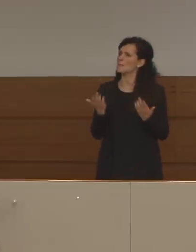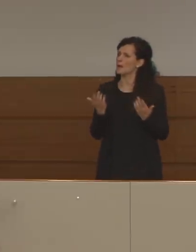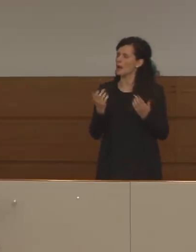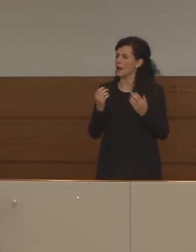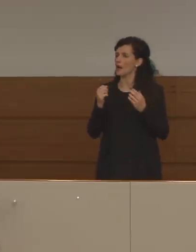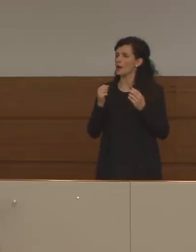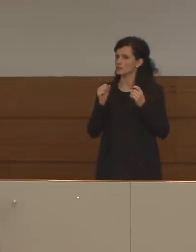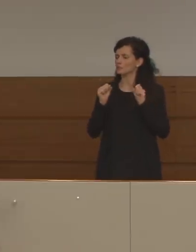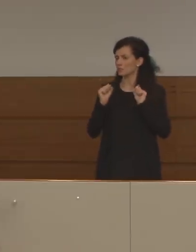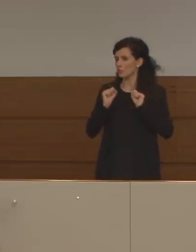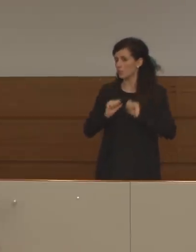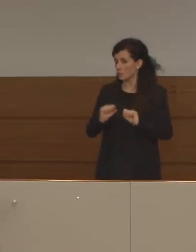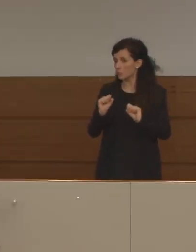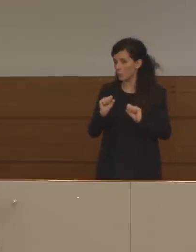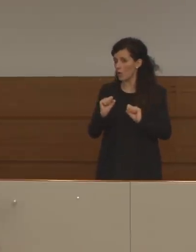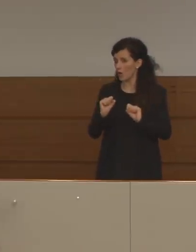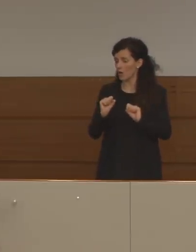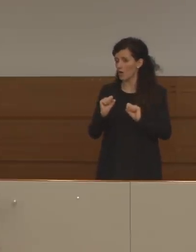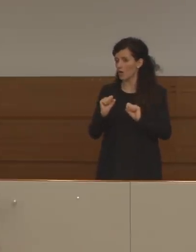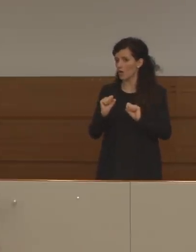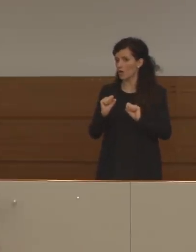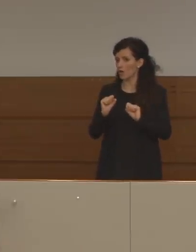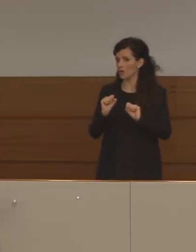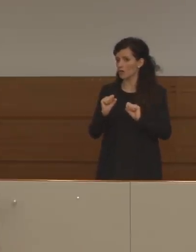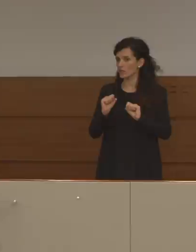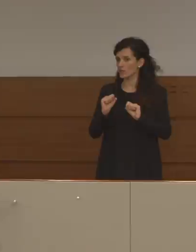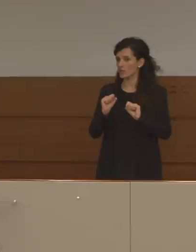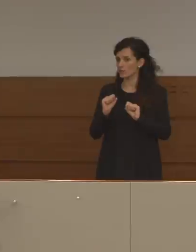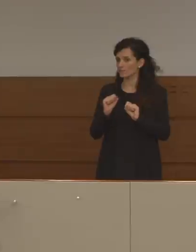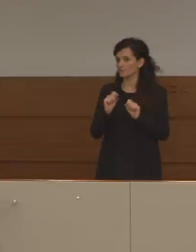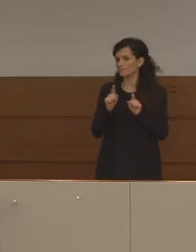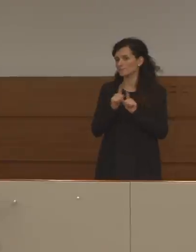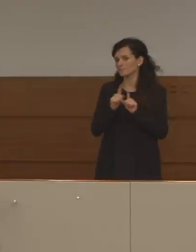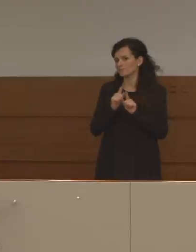intravisto anche nei giorni scorsi, un inversione leggera di tendenza questo vi